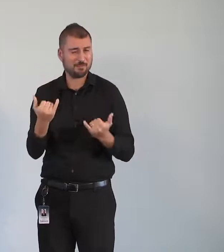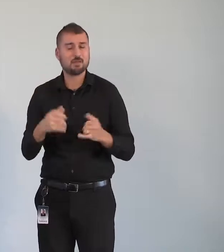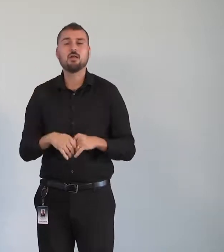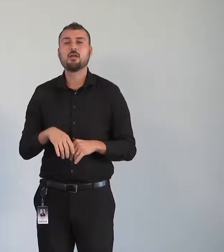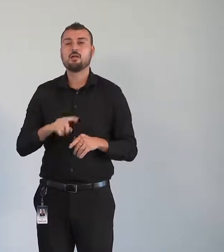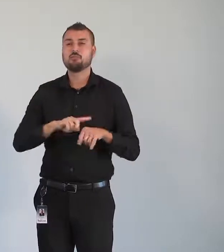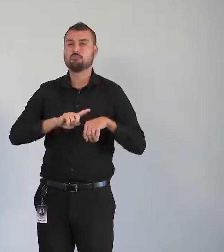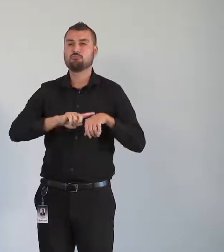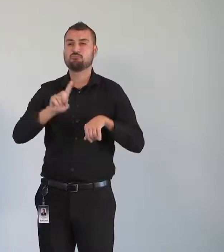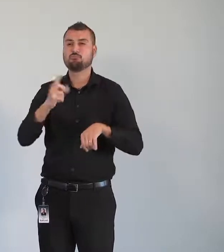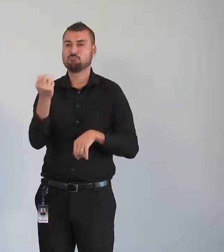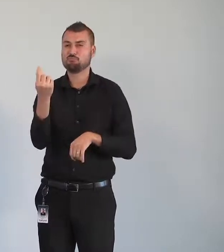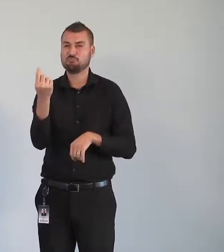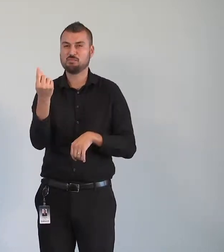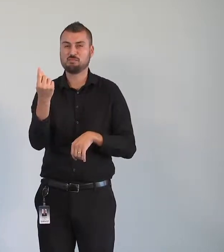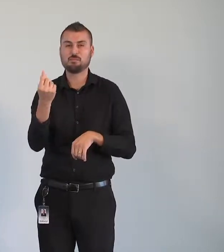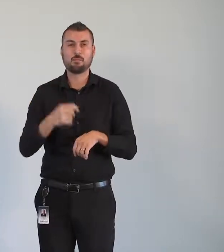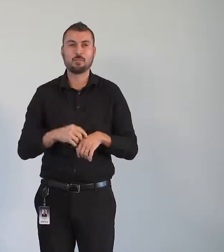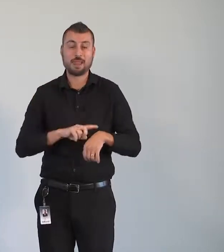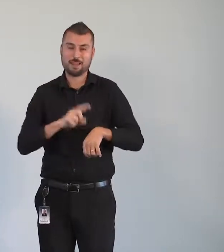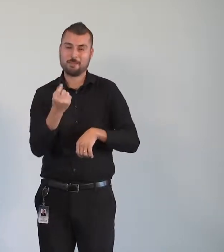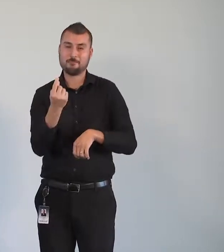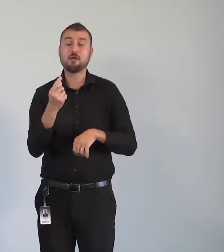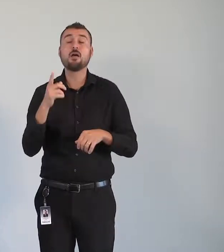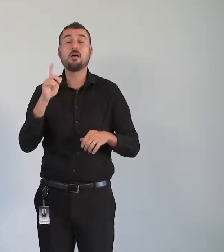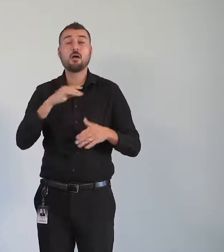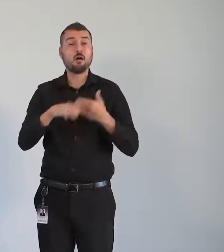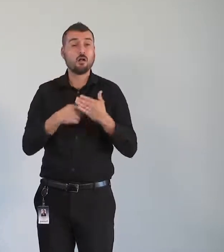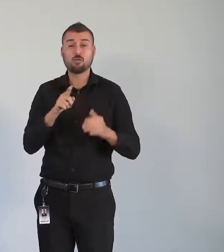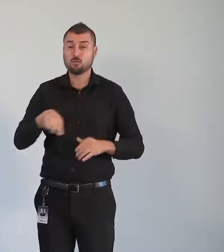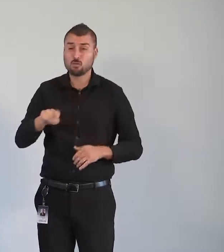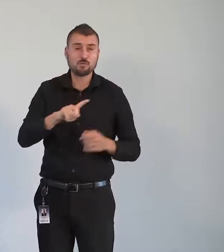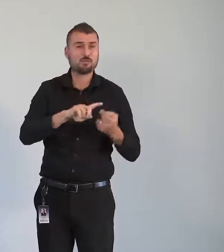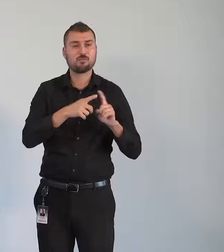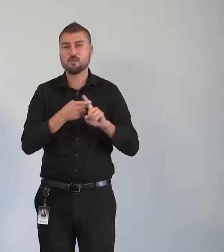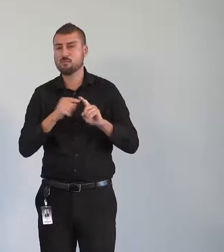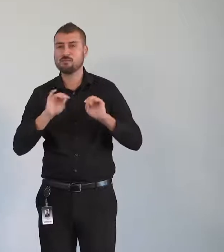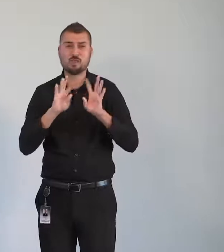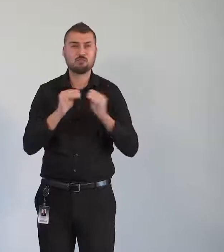invito a ustedes y a todas sus familias junto con los ciudadanos de Wichita a Wham a un día gratuito de arte